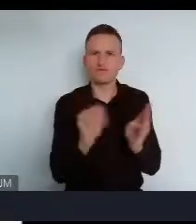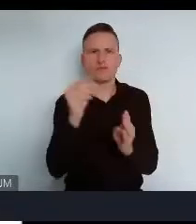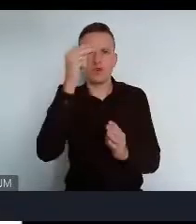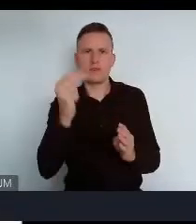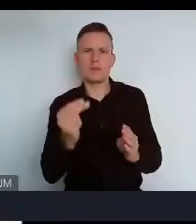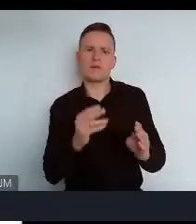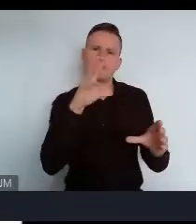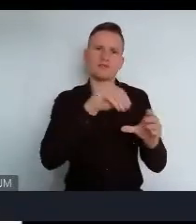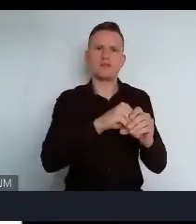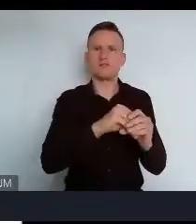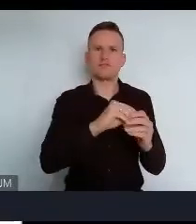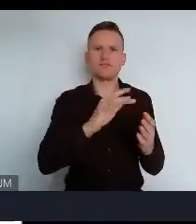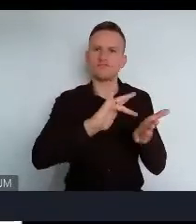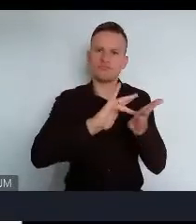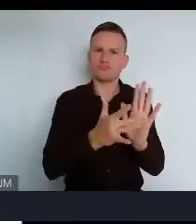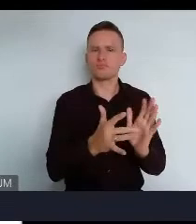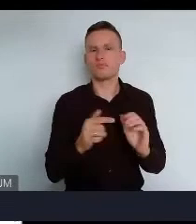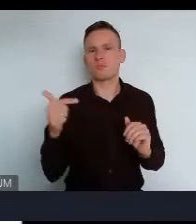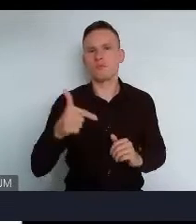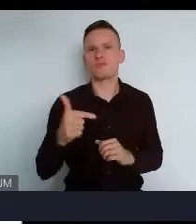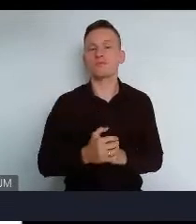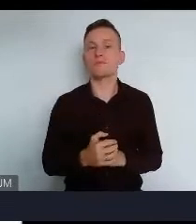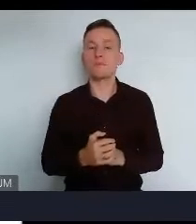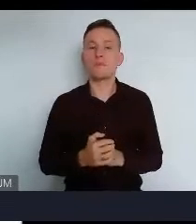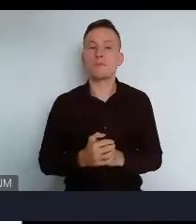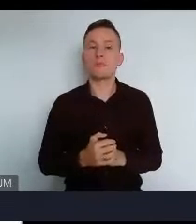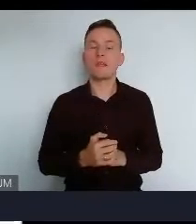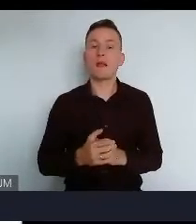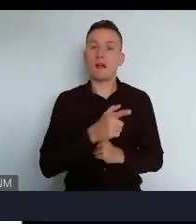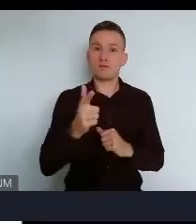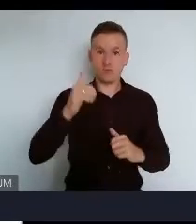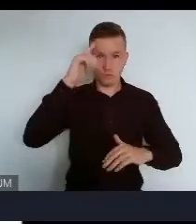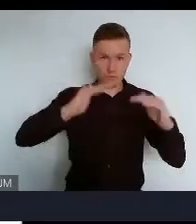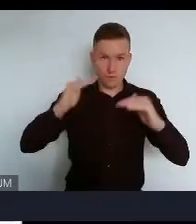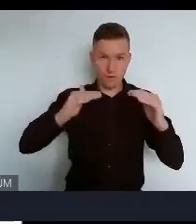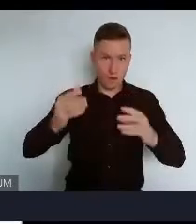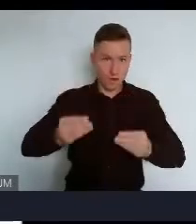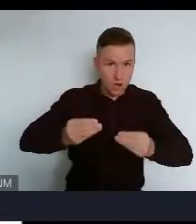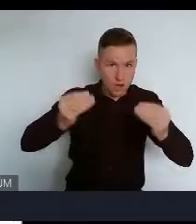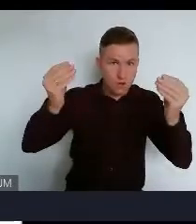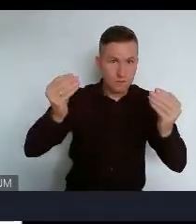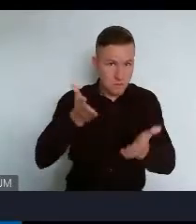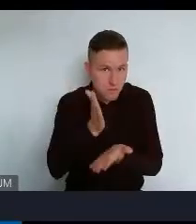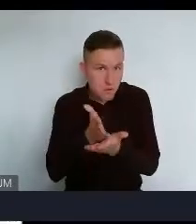Czy wasze miasto działa na rzecz zrównoważonego rozwoju? Oceńcie to za pomocą RFSC.